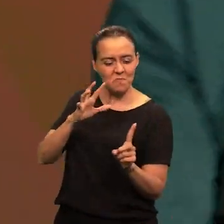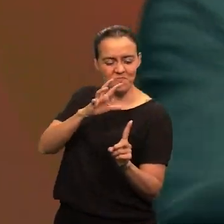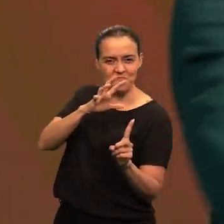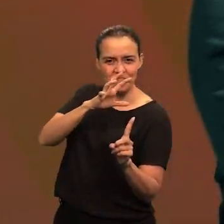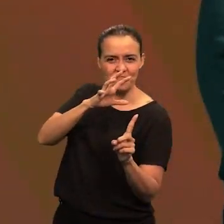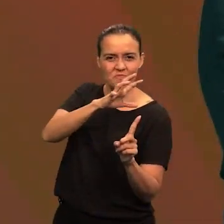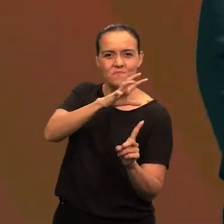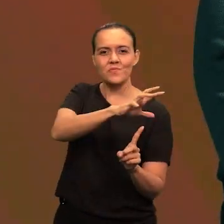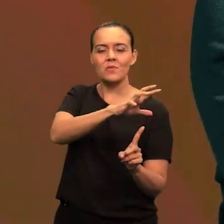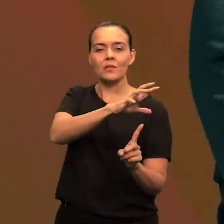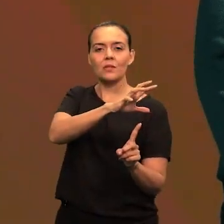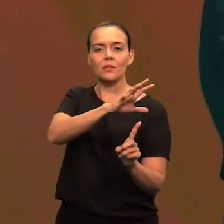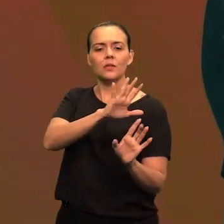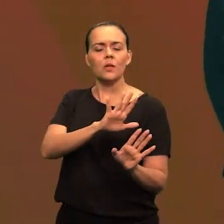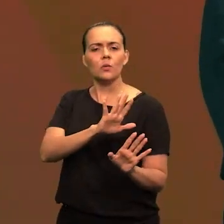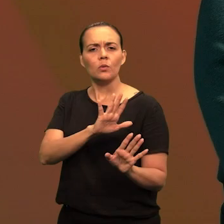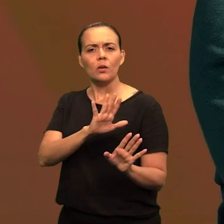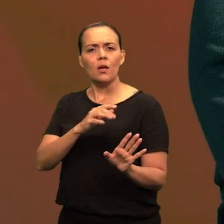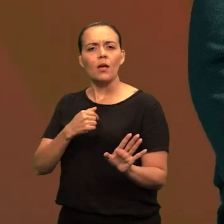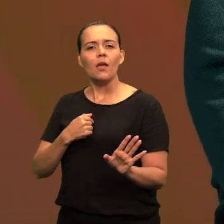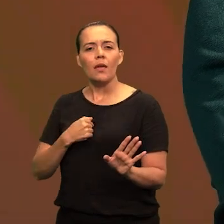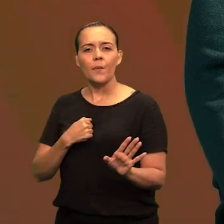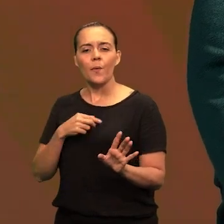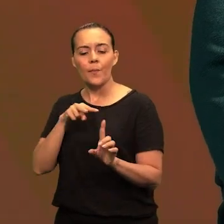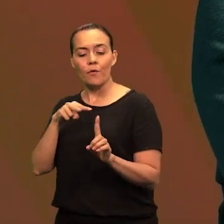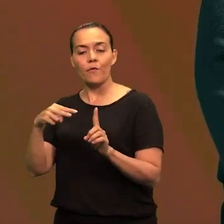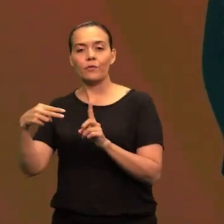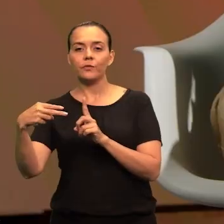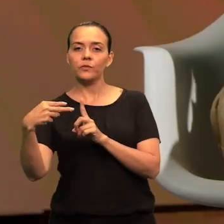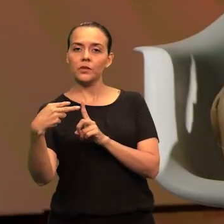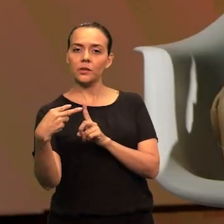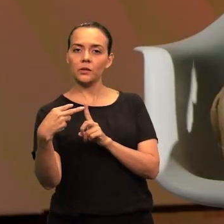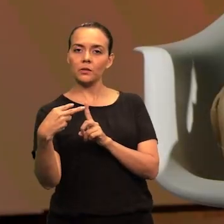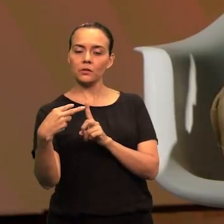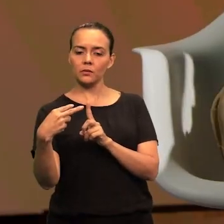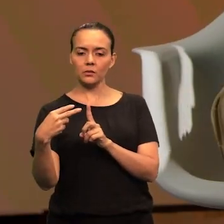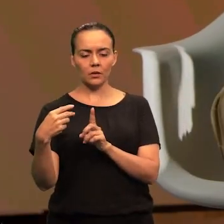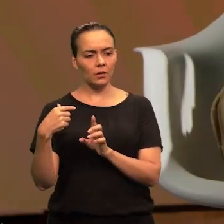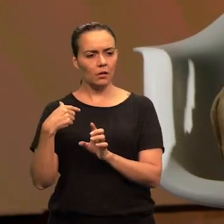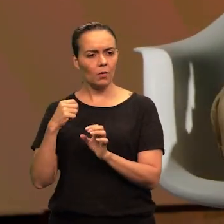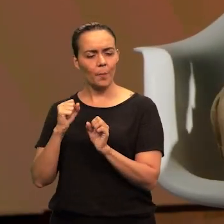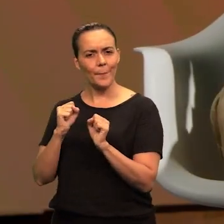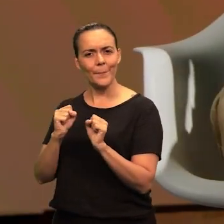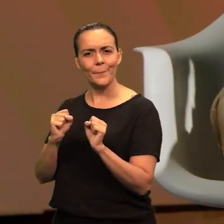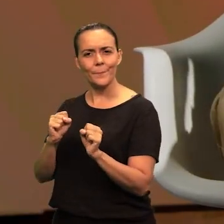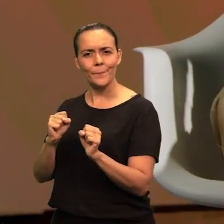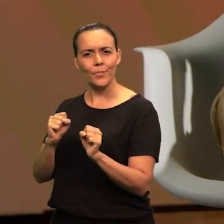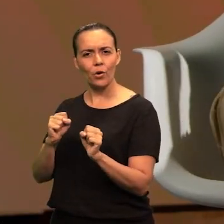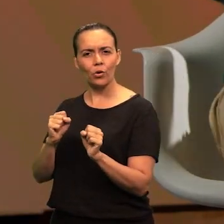seja o poder econômico, do ponto de vista de que eu não posso abrir mão daquele segmento como mercado consumidor,